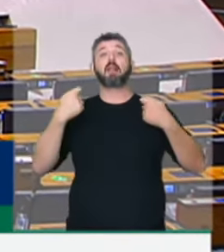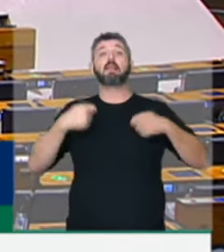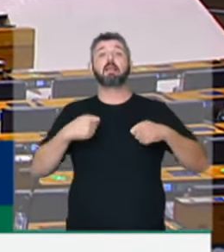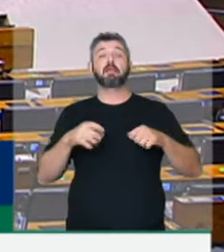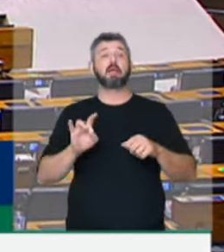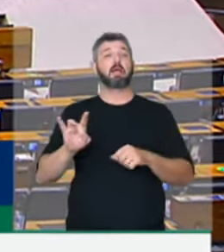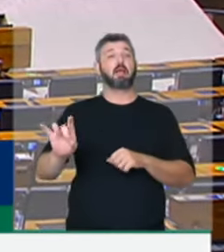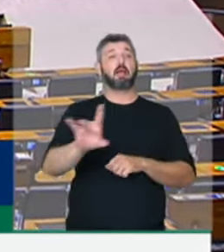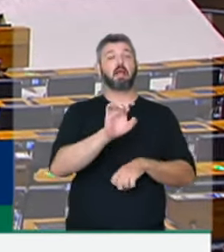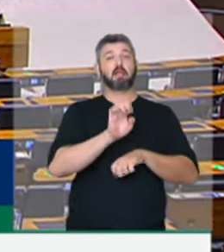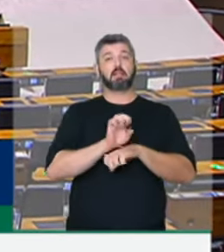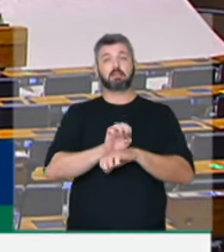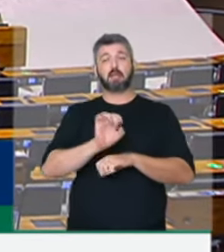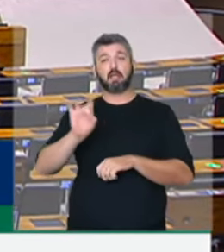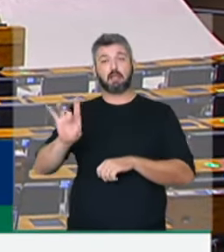CADA ESTADO E MUNICÍPIO. E VAI POSSIBILITAR A DEDUÇÃO